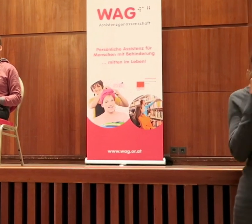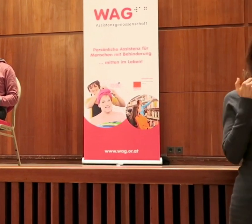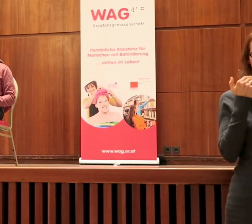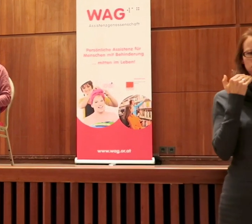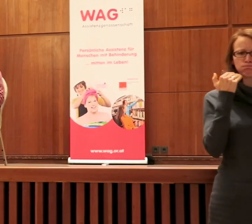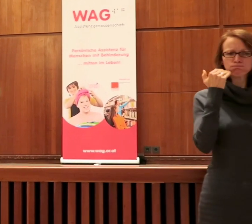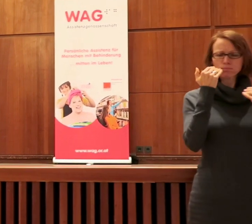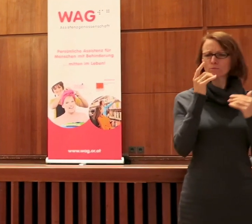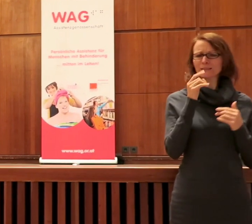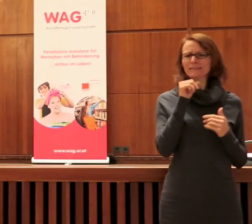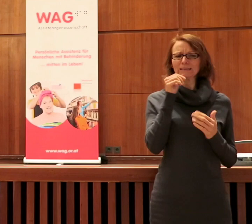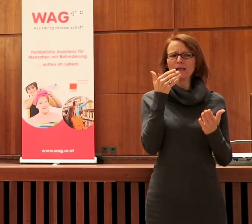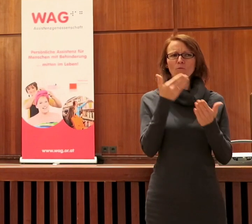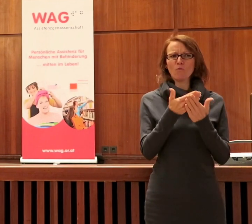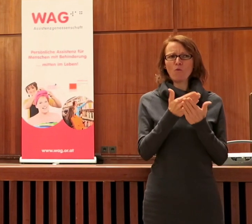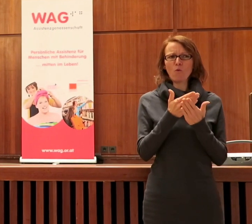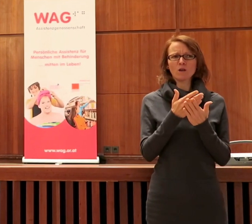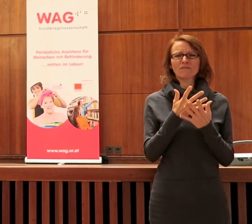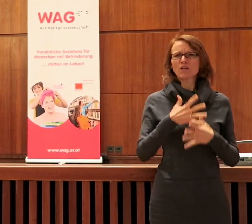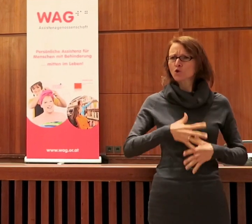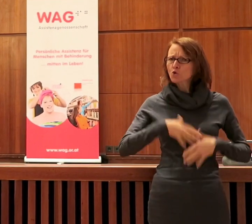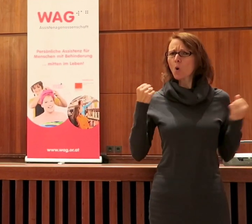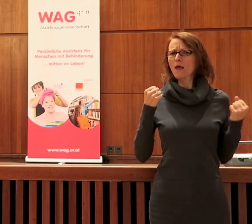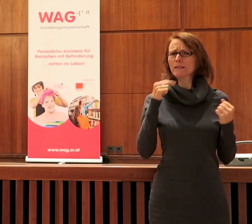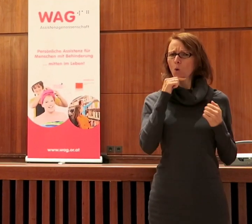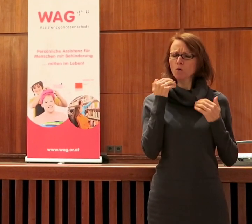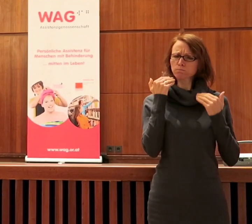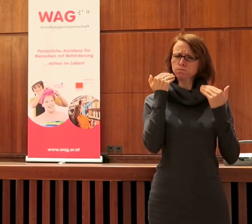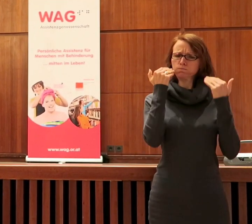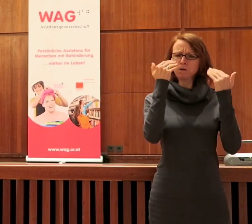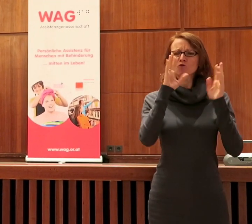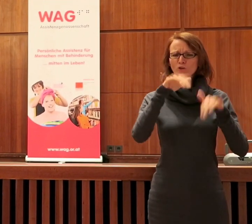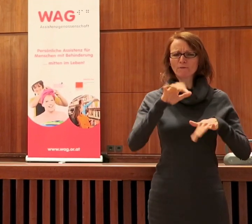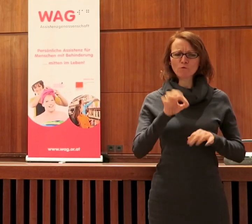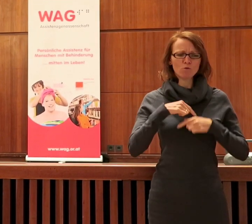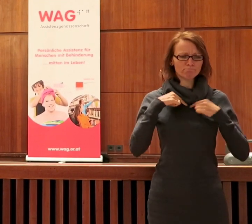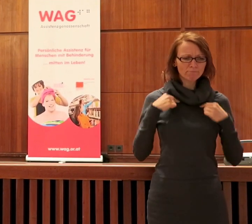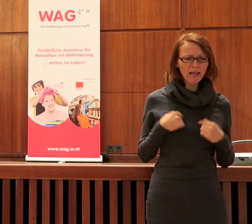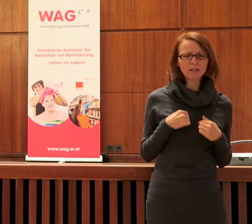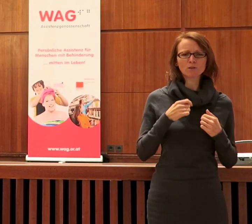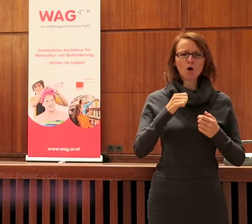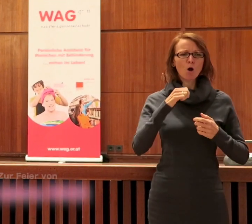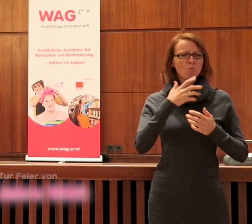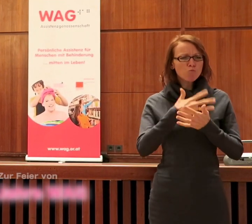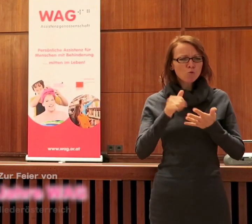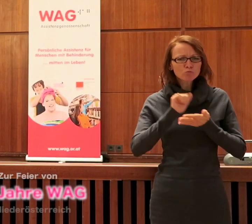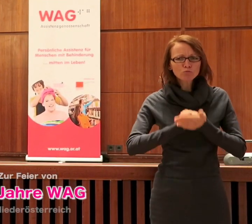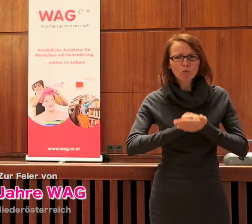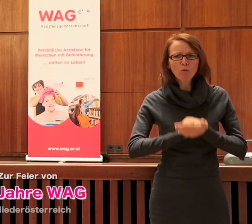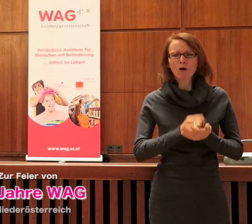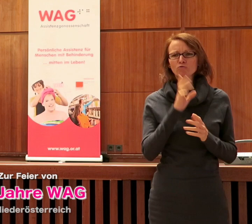Finde ich nicht empfehlenswert. Zornesröte ist schlecht für Blutdruck und Herz und so... Besser ist, man schüttelt den Kopf über solche Kommentare.